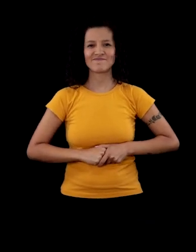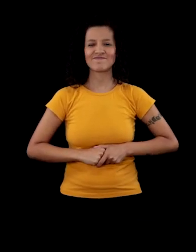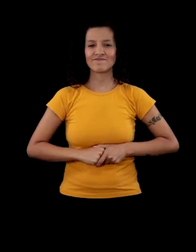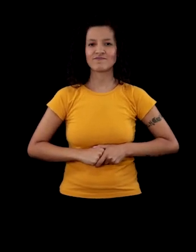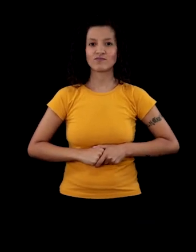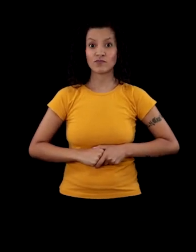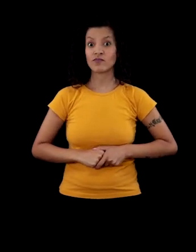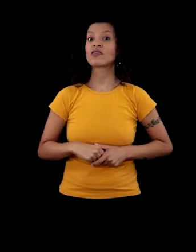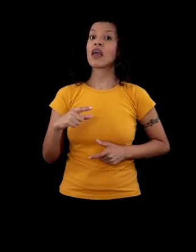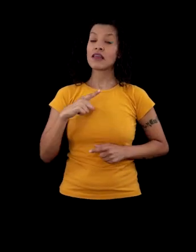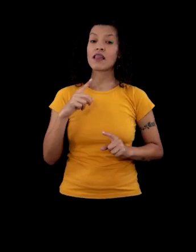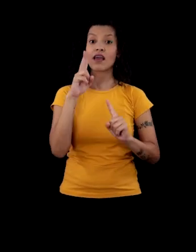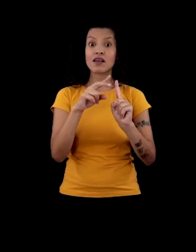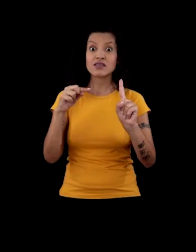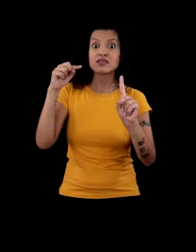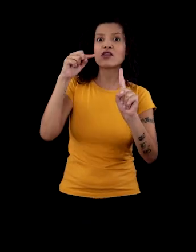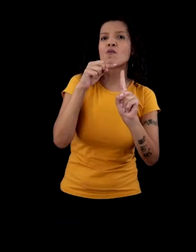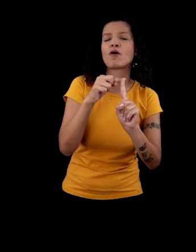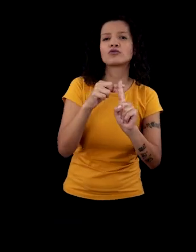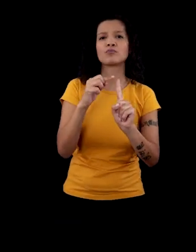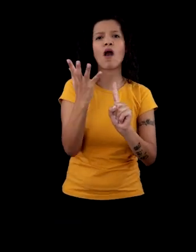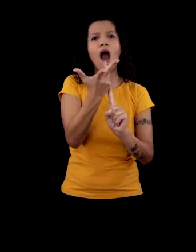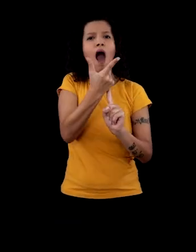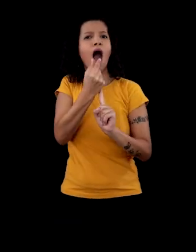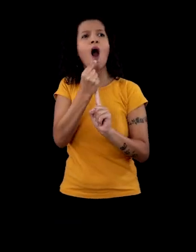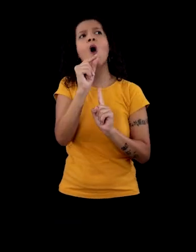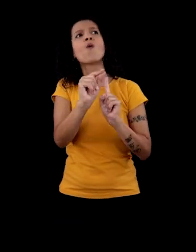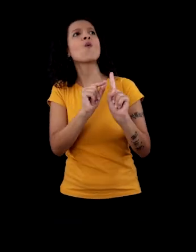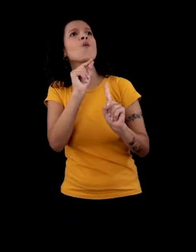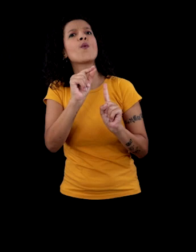não é brincadeira não. Tem uns estereótipos de artista,